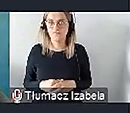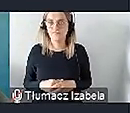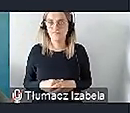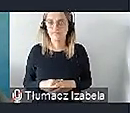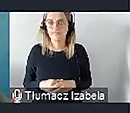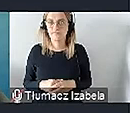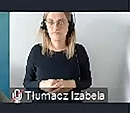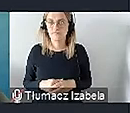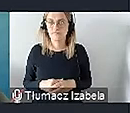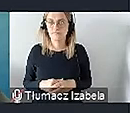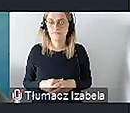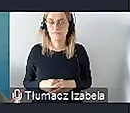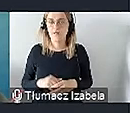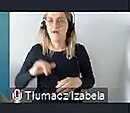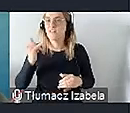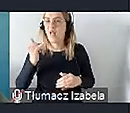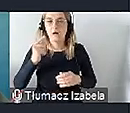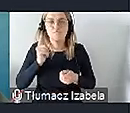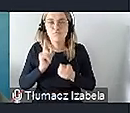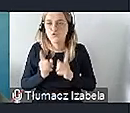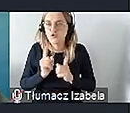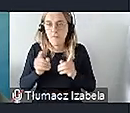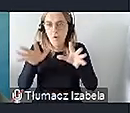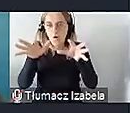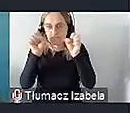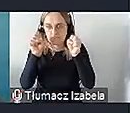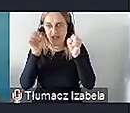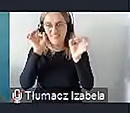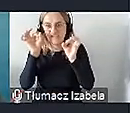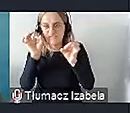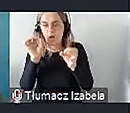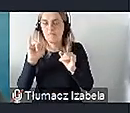w jakim tempie przyswaja informacje czy przetwarza informacje